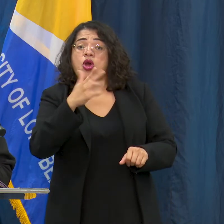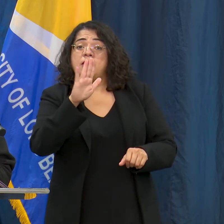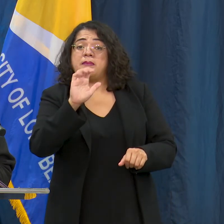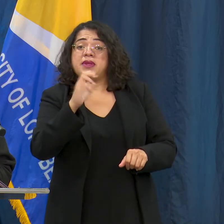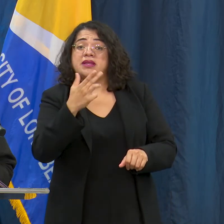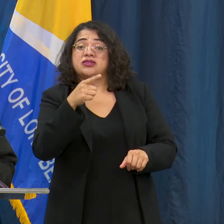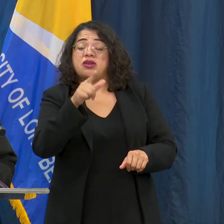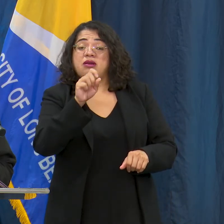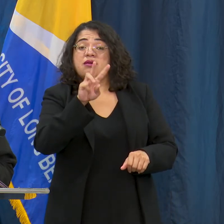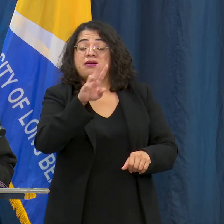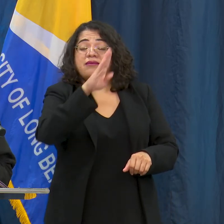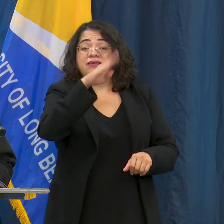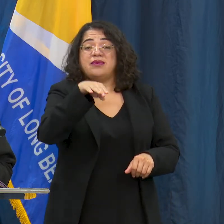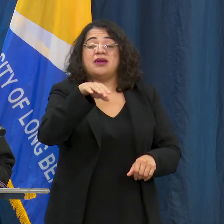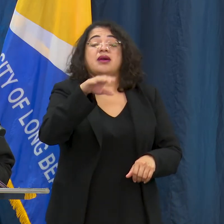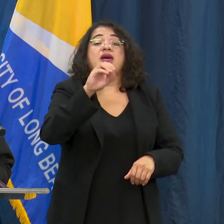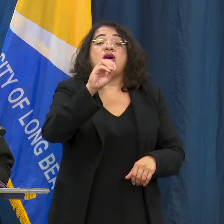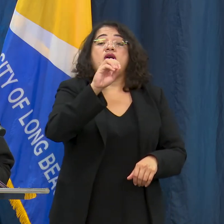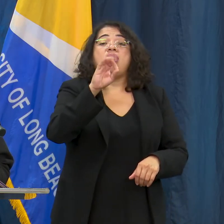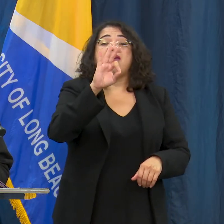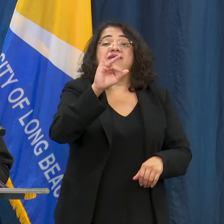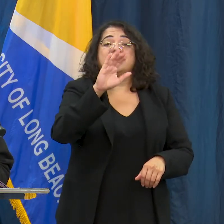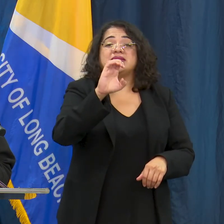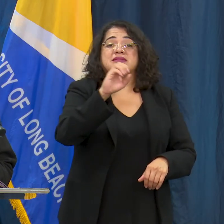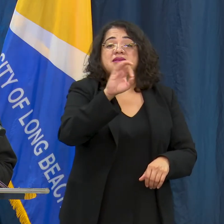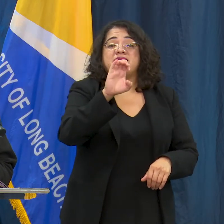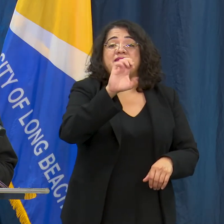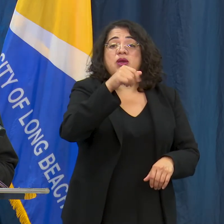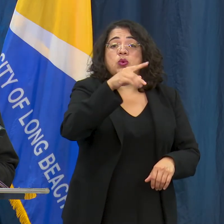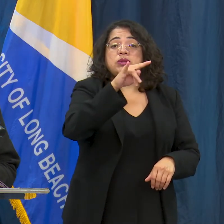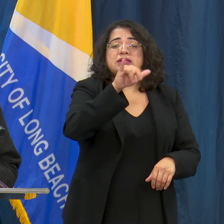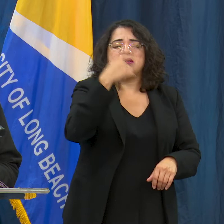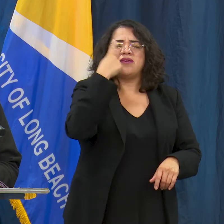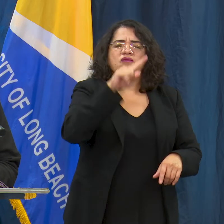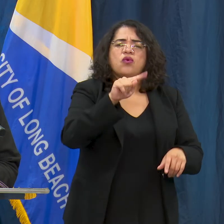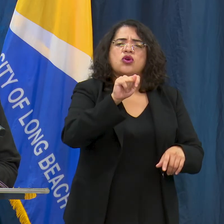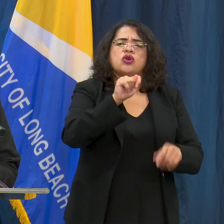muchas muchas gracias por acompaña no soy esto de a la información que tenemos